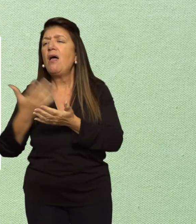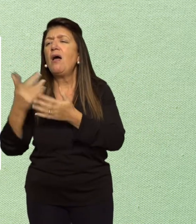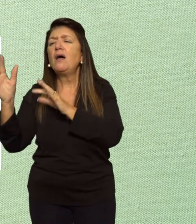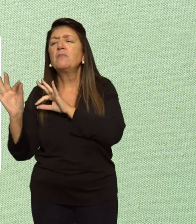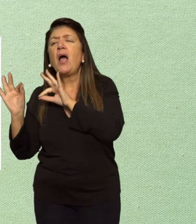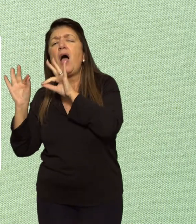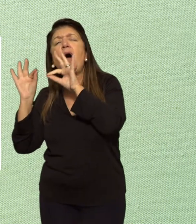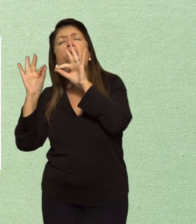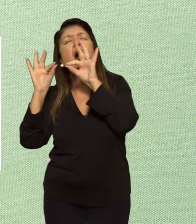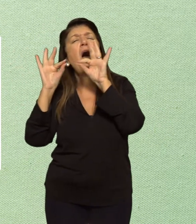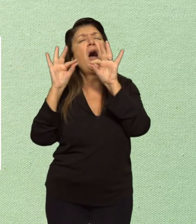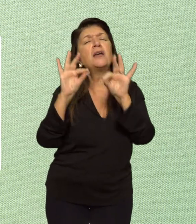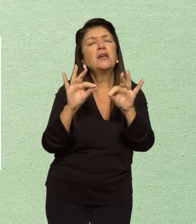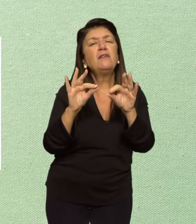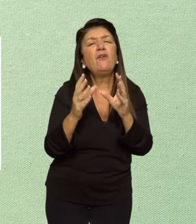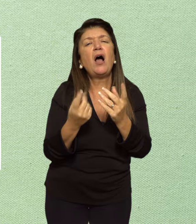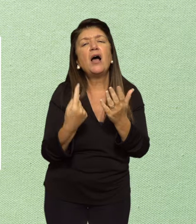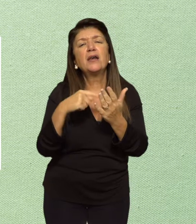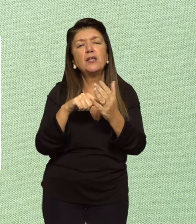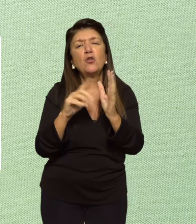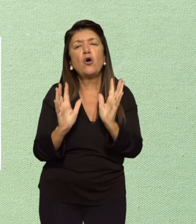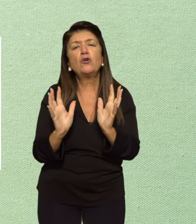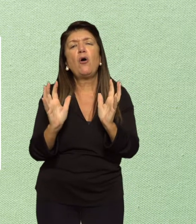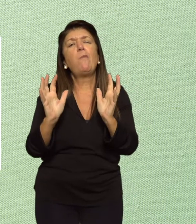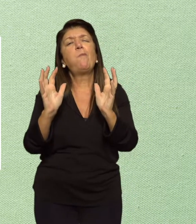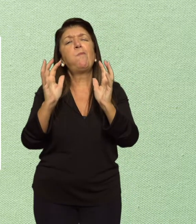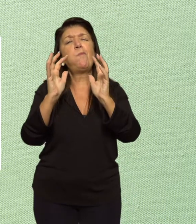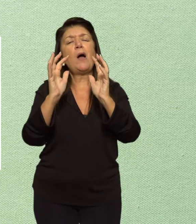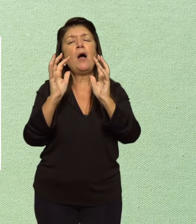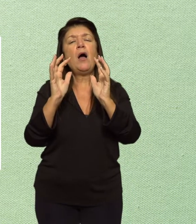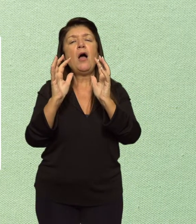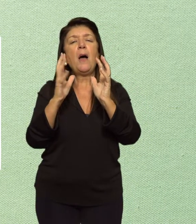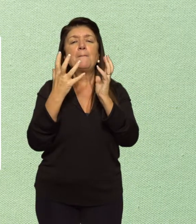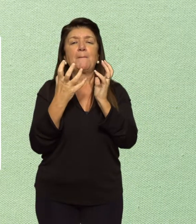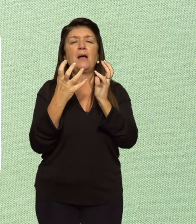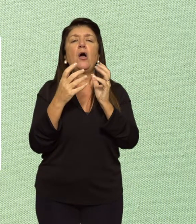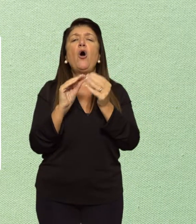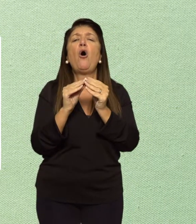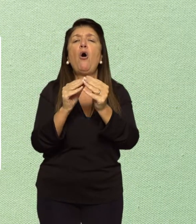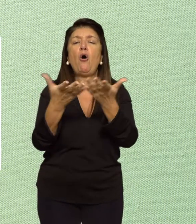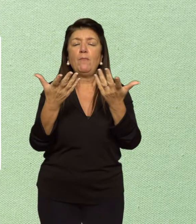una metafora che probabilmente verrà tagliata, ossia spesso dico, vado proprio nel concreto: